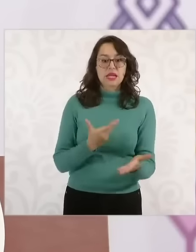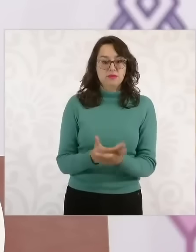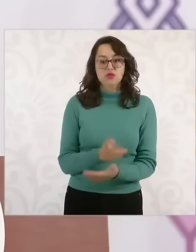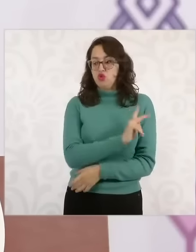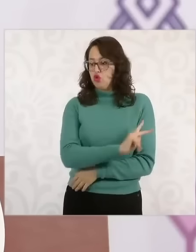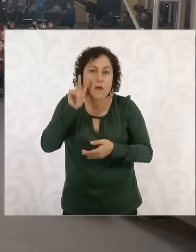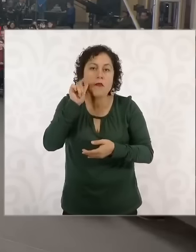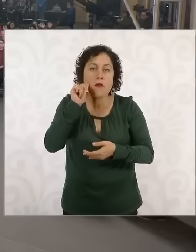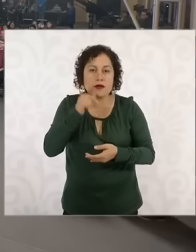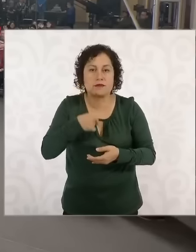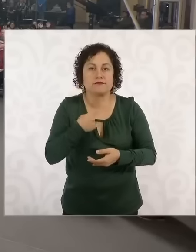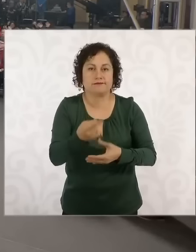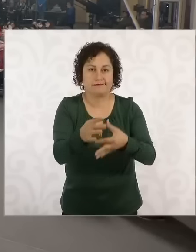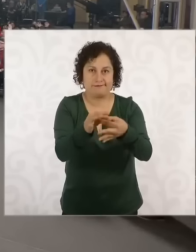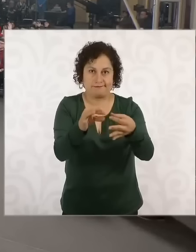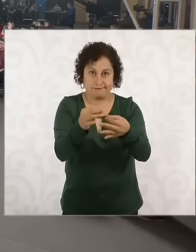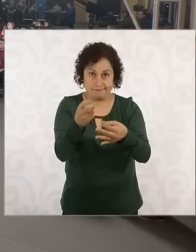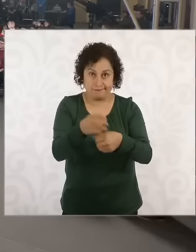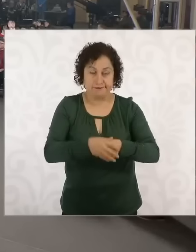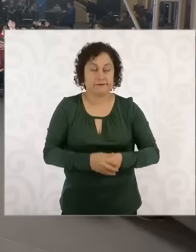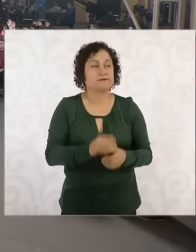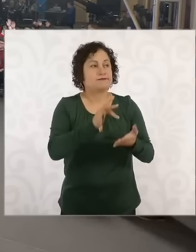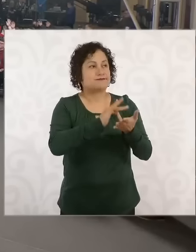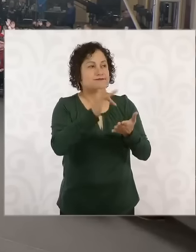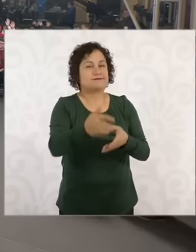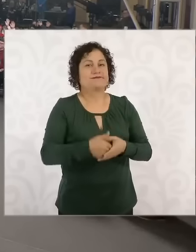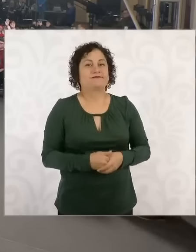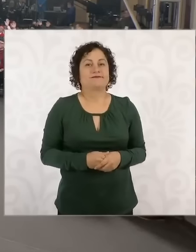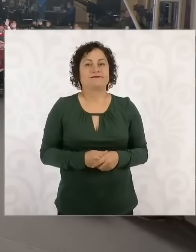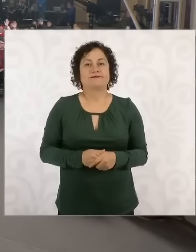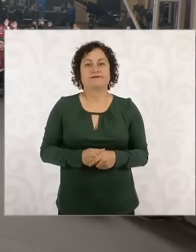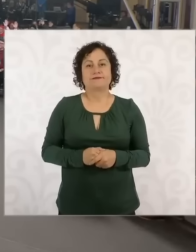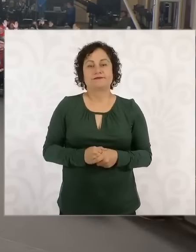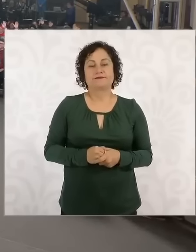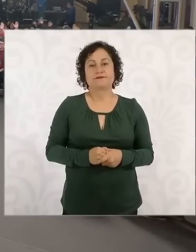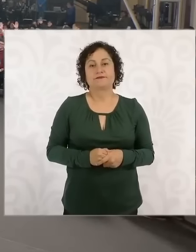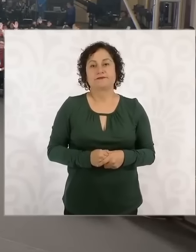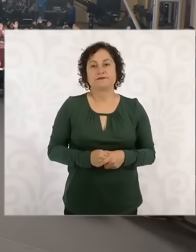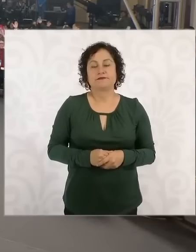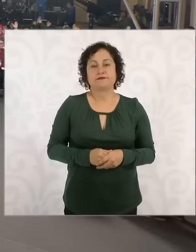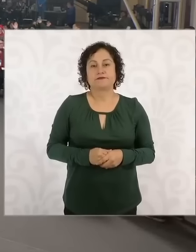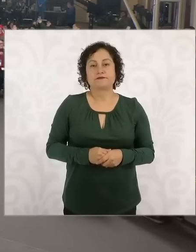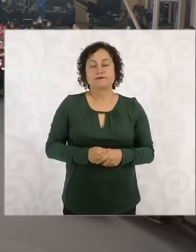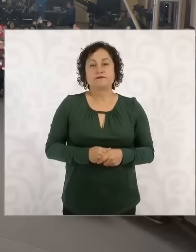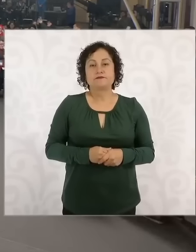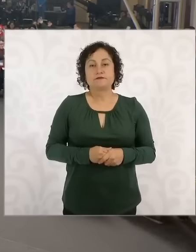salud. Muy bien. Vamos por acá, por acá, por acá, por acá. A ver, Hans. Y luego por acá.